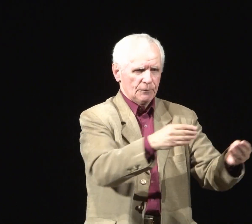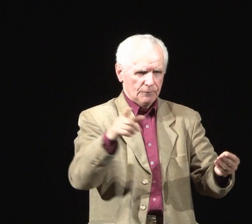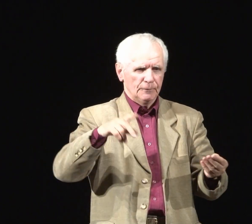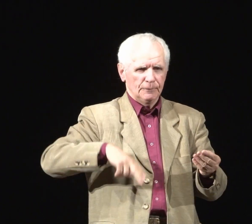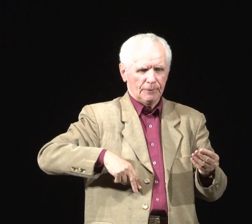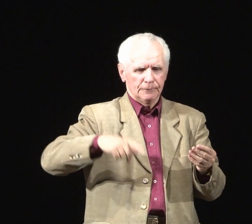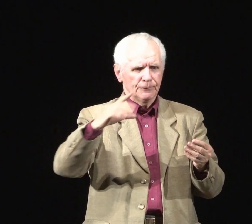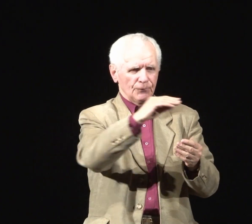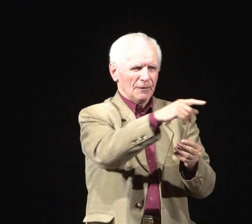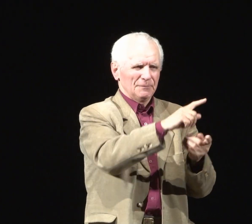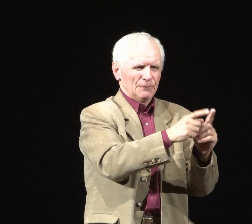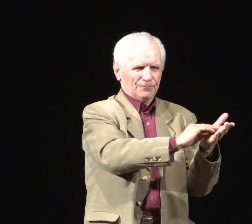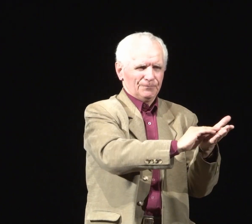Общались, разумеется, с помощью письма. Я согласился